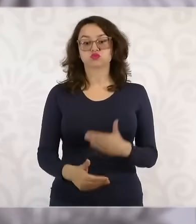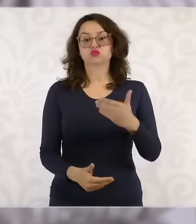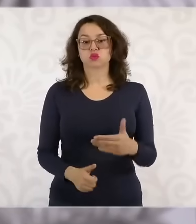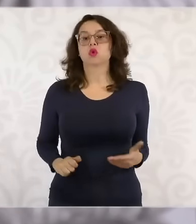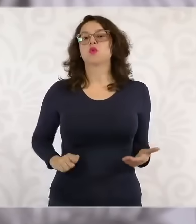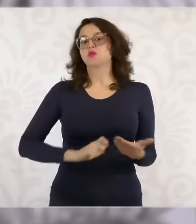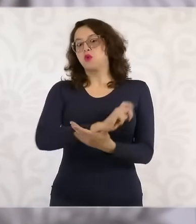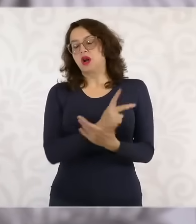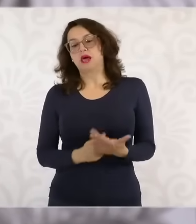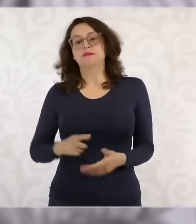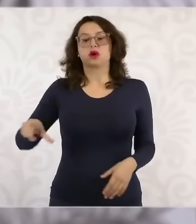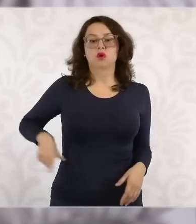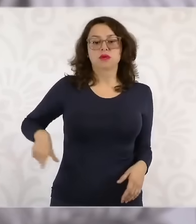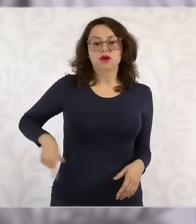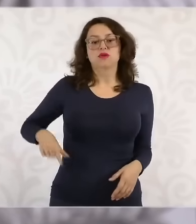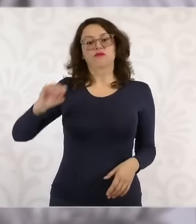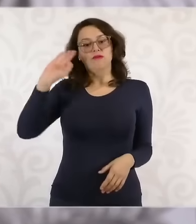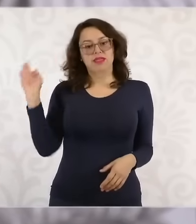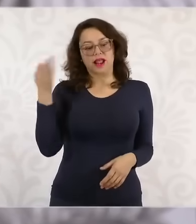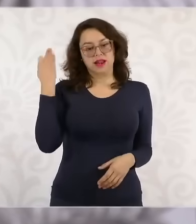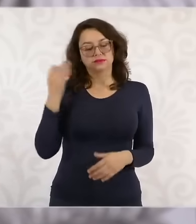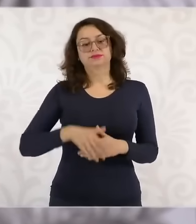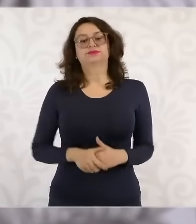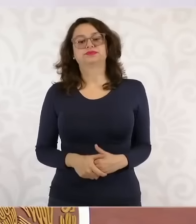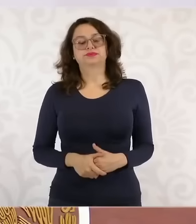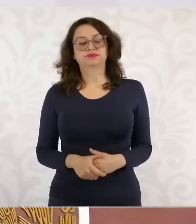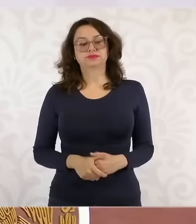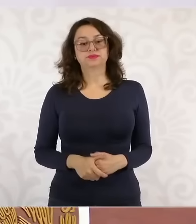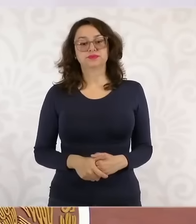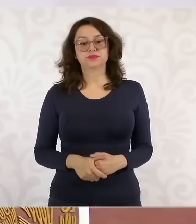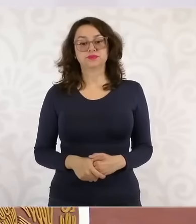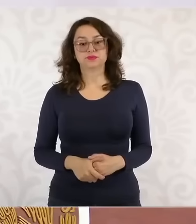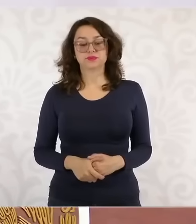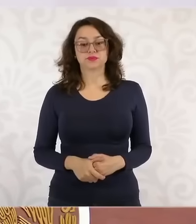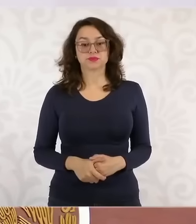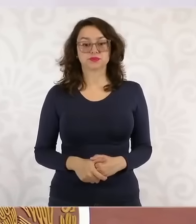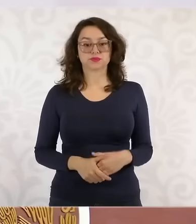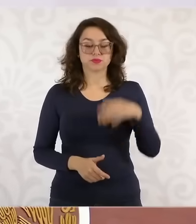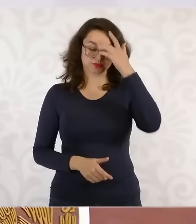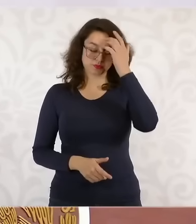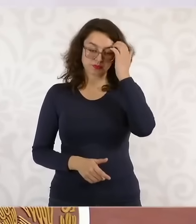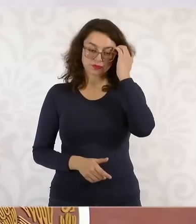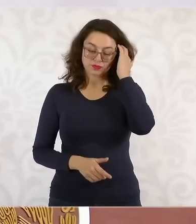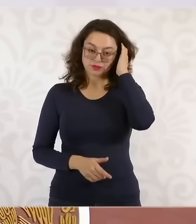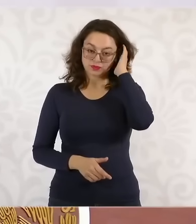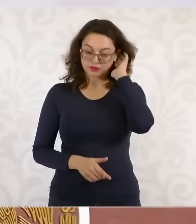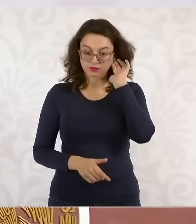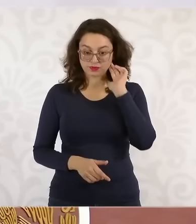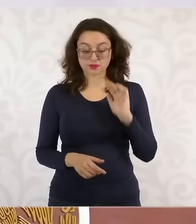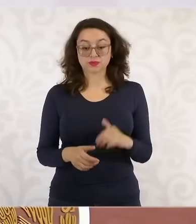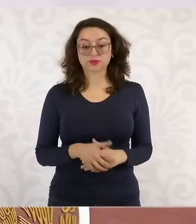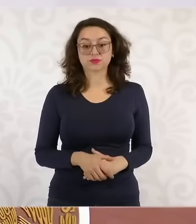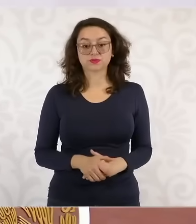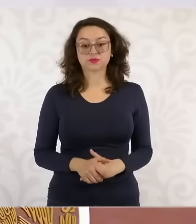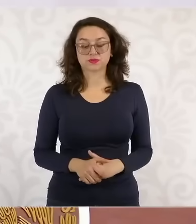del gobierno federal. Como ustedes saben, porque ella misma se los dijo en este espacio,